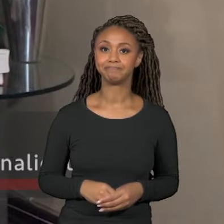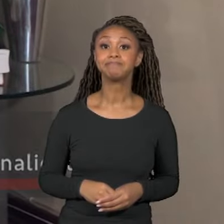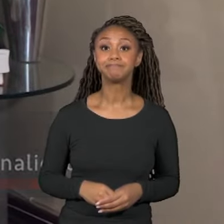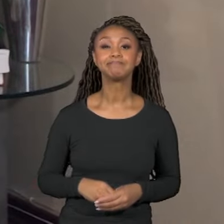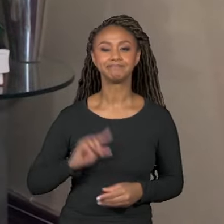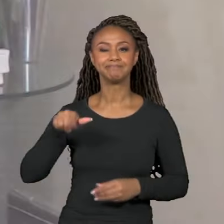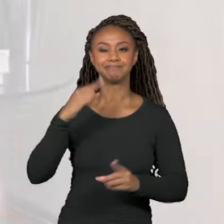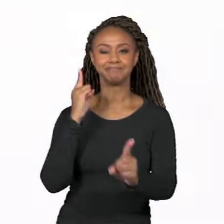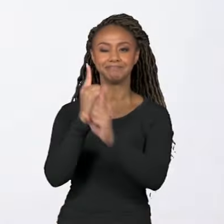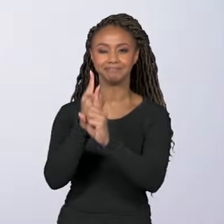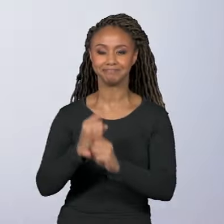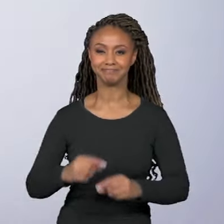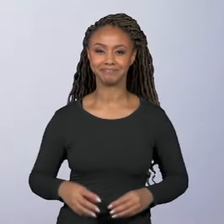A GENTE SE VÊ NA PRÓXIMA AULA.